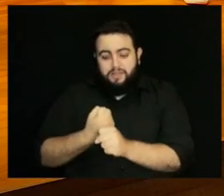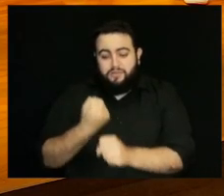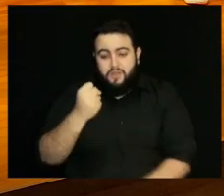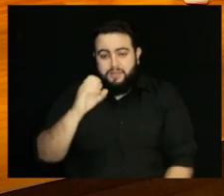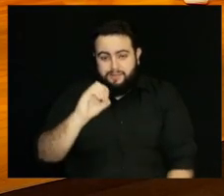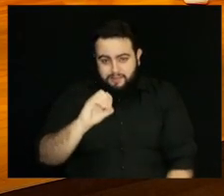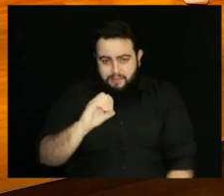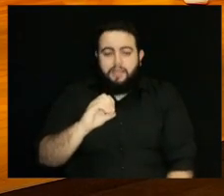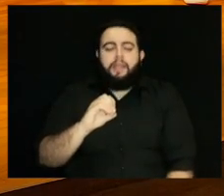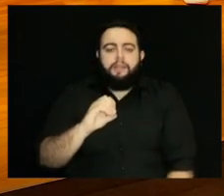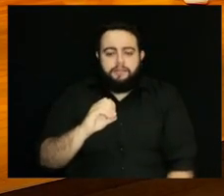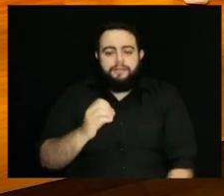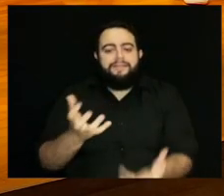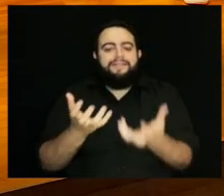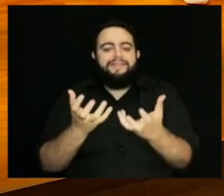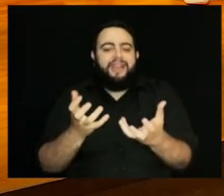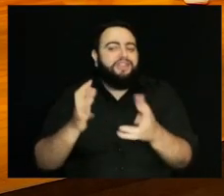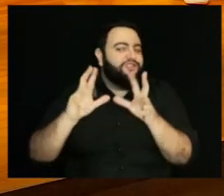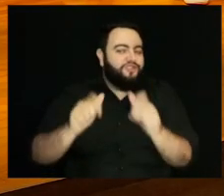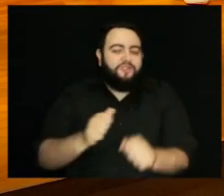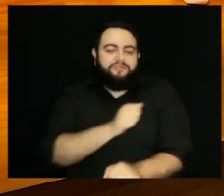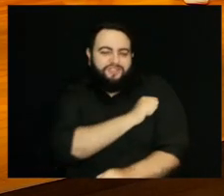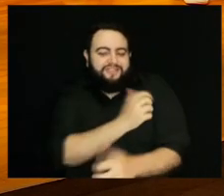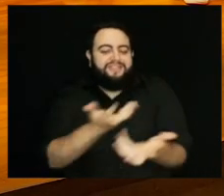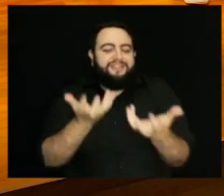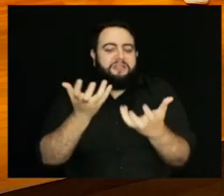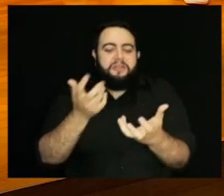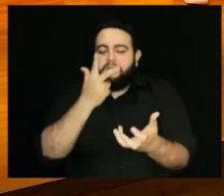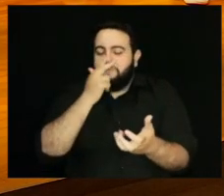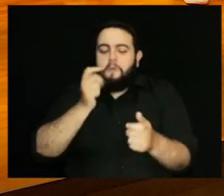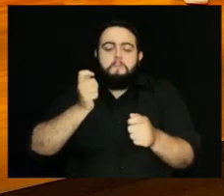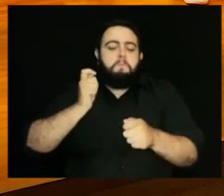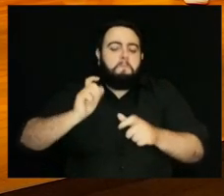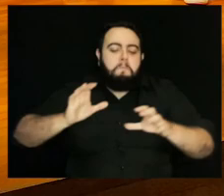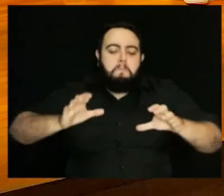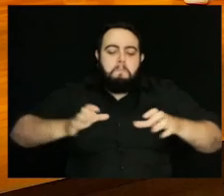queriam ter uma banda de rock na sua garagem. Todos os universitários gaúchos que eram muito menos da